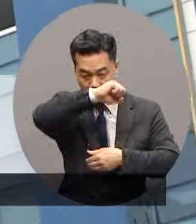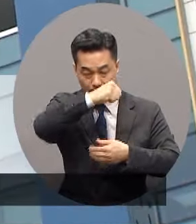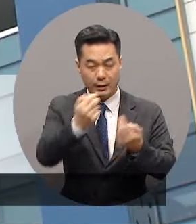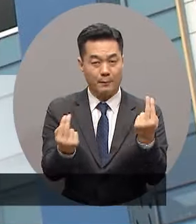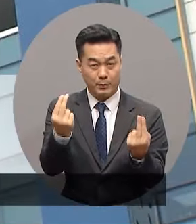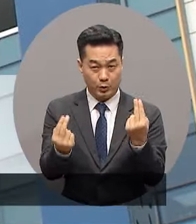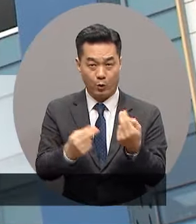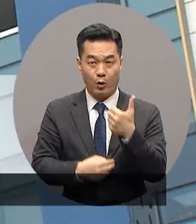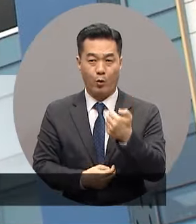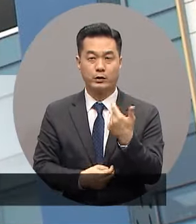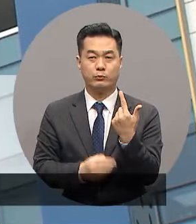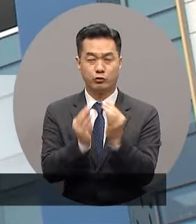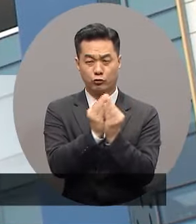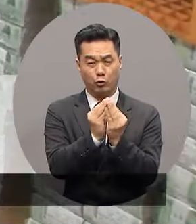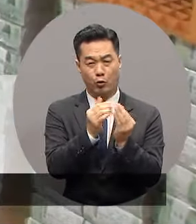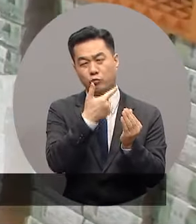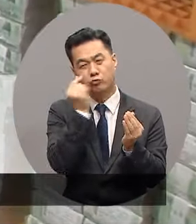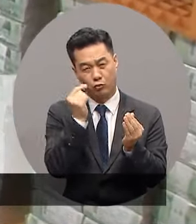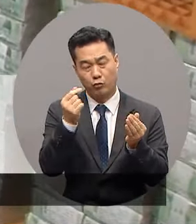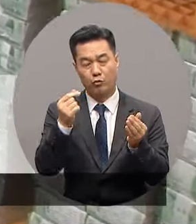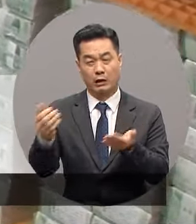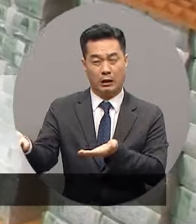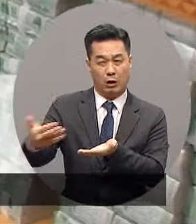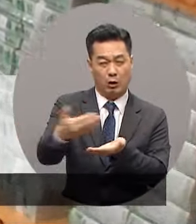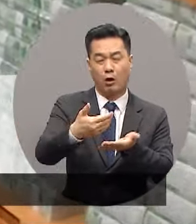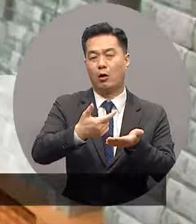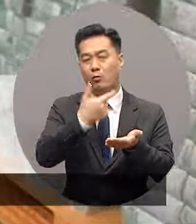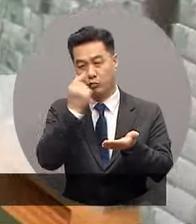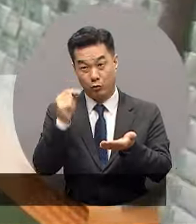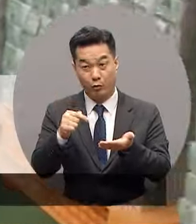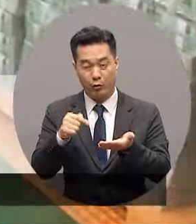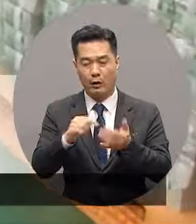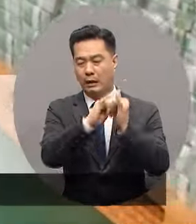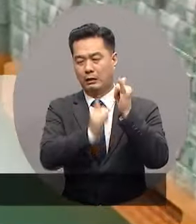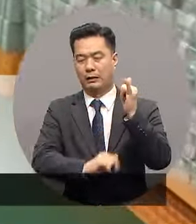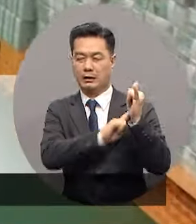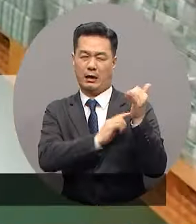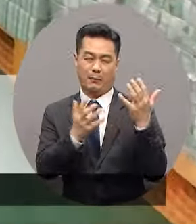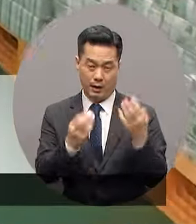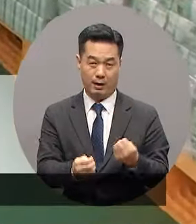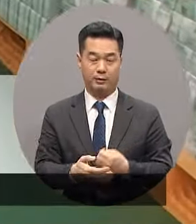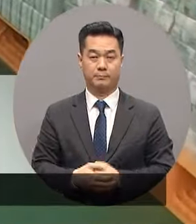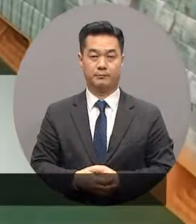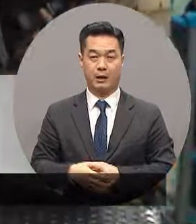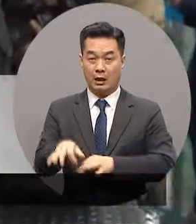이는 정부가 편성한 본예산 세입보다 56조 원 이상 덜 거친 것으로 세수 결손으로는 역대 최대 규모입니다.